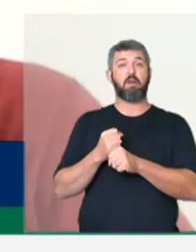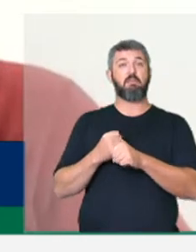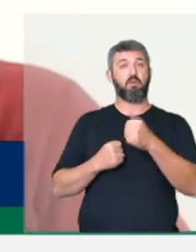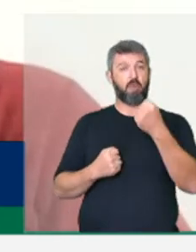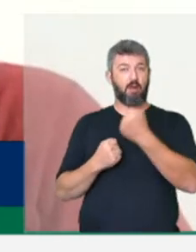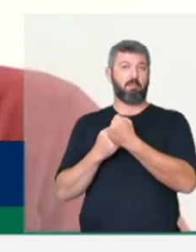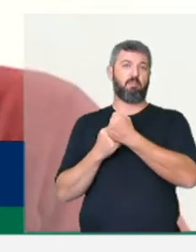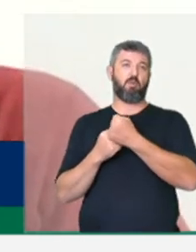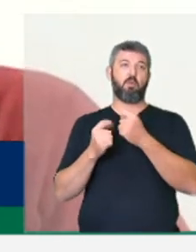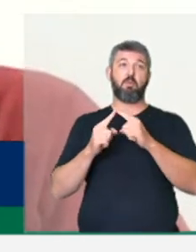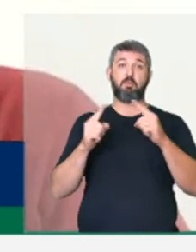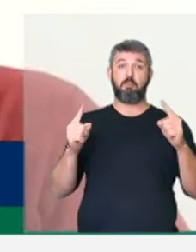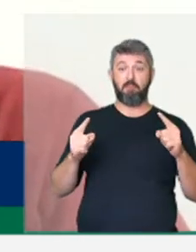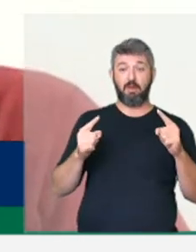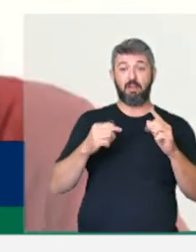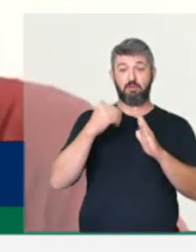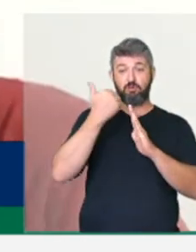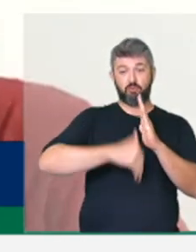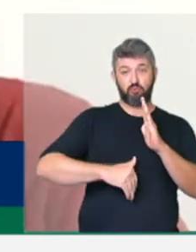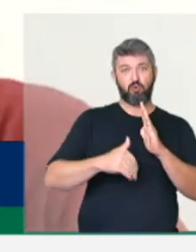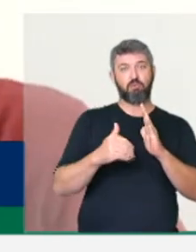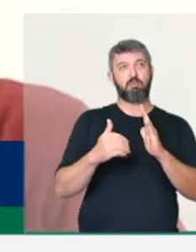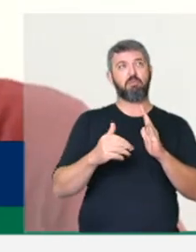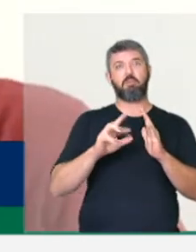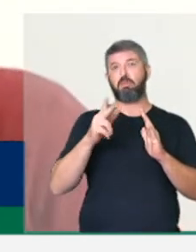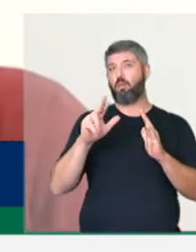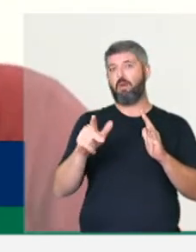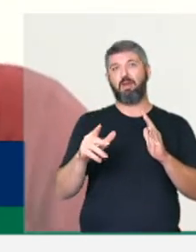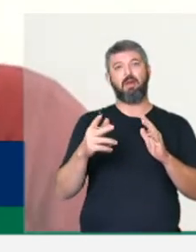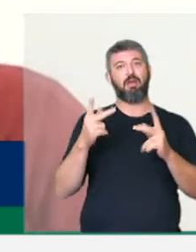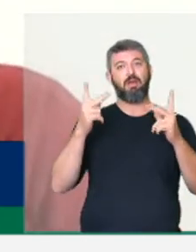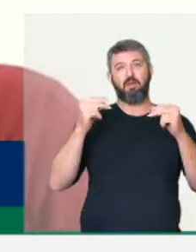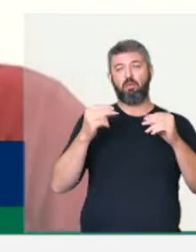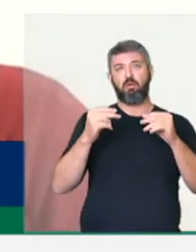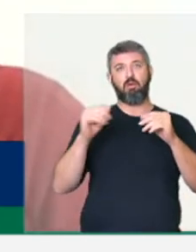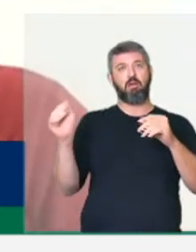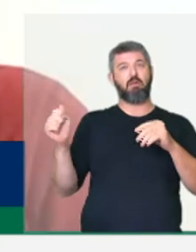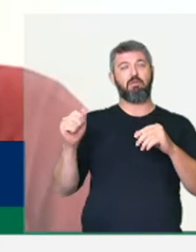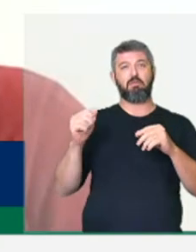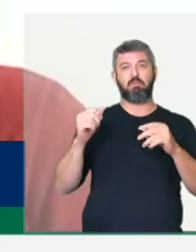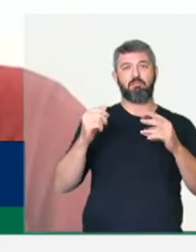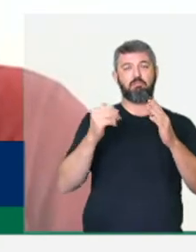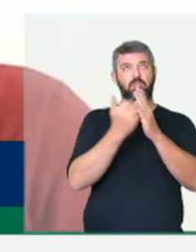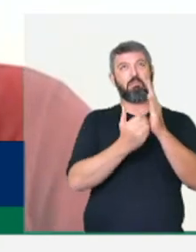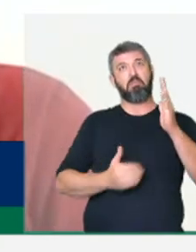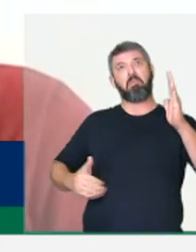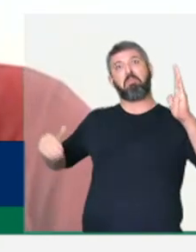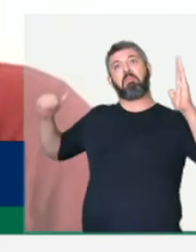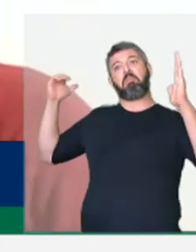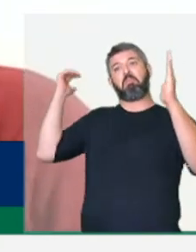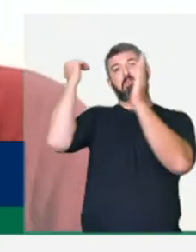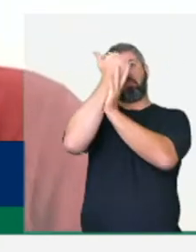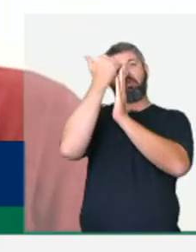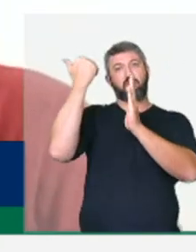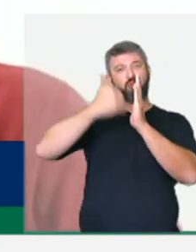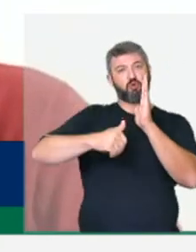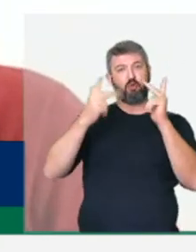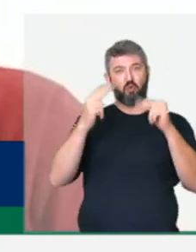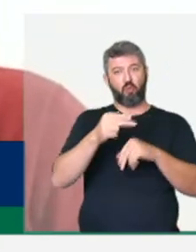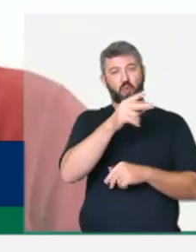[PRESIDENTE]: COMO ORIENTA O PL, DEPUTADO SÉ RGIO? -- [DEPUTADO]: O PROJETO DE LEI, SENHOR PRESIDENTE, VOTA SIM, NA PARTE QUE... QUE